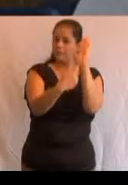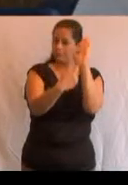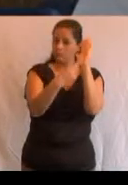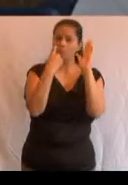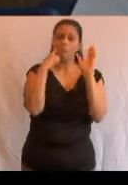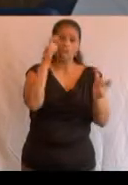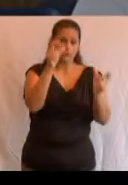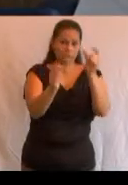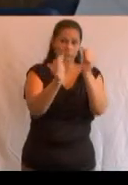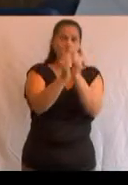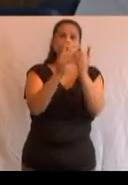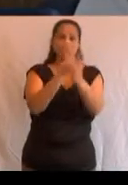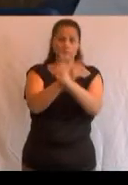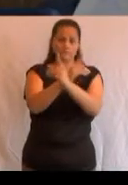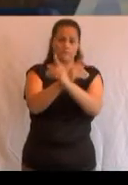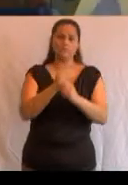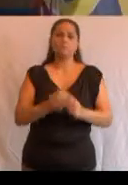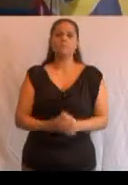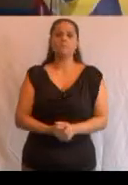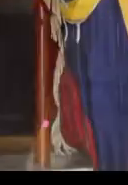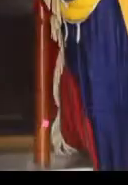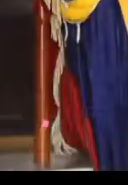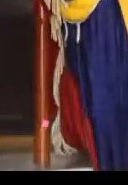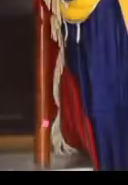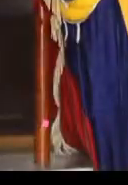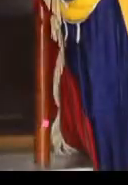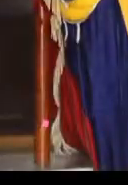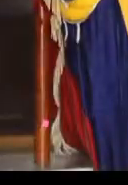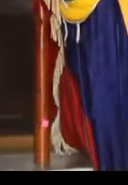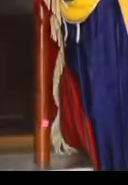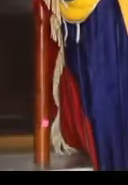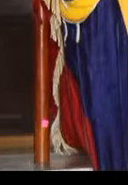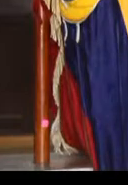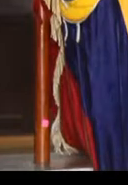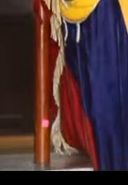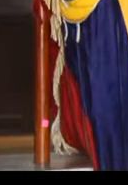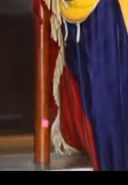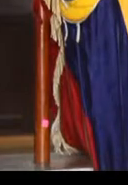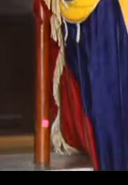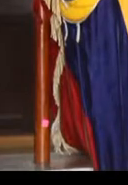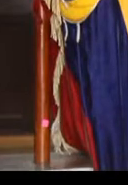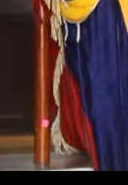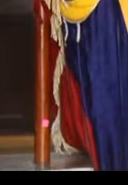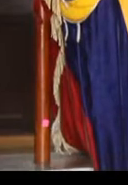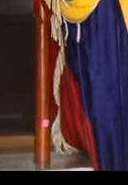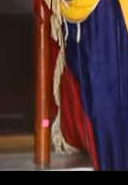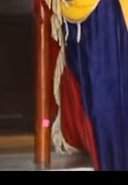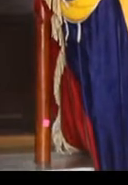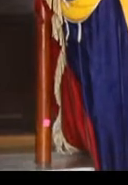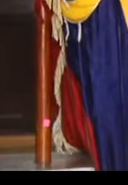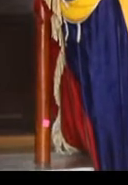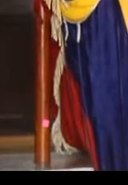que está para las personas con discapacidad Qué piensa usted de contratar a personas sordas para el proceso electoral